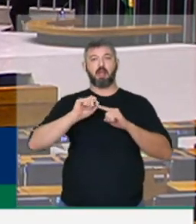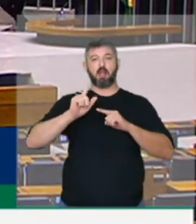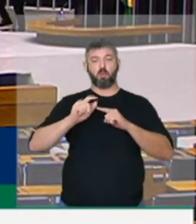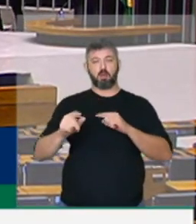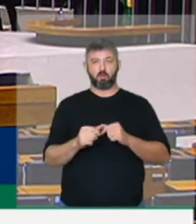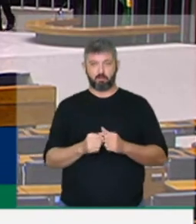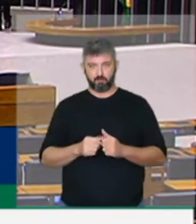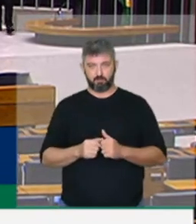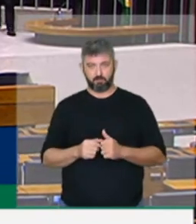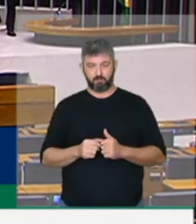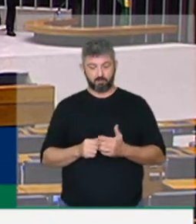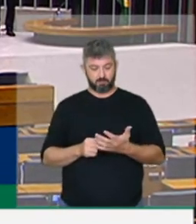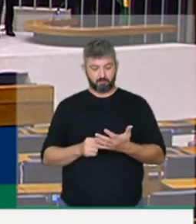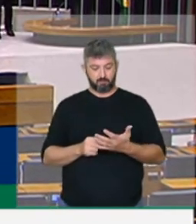ALUGUEL RESIDENCIAL E COMERCIAL. ATUALMENTE ESSE